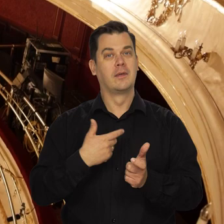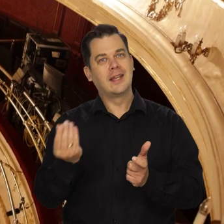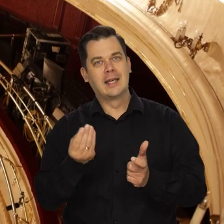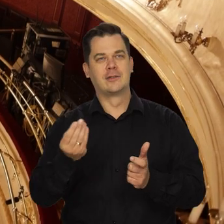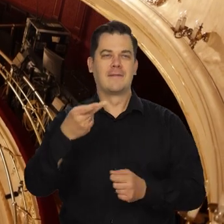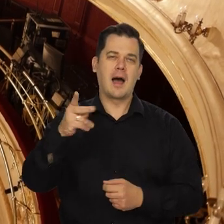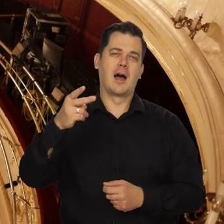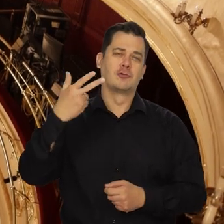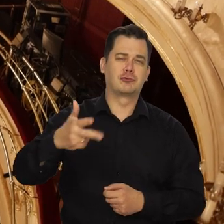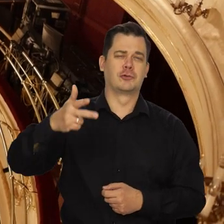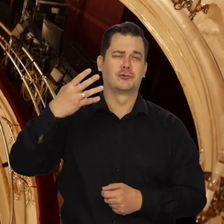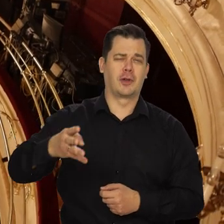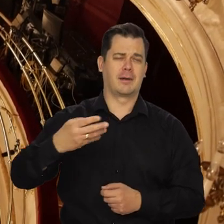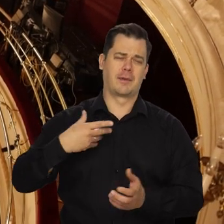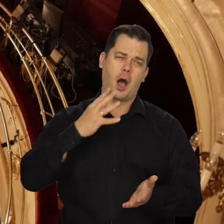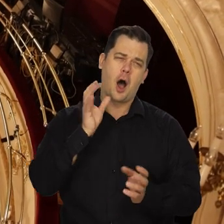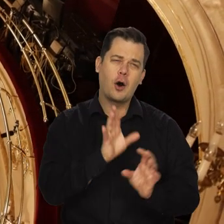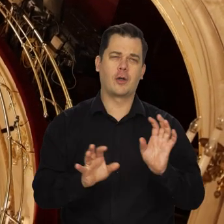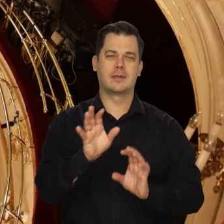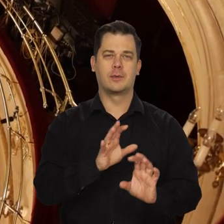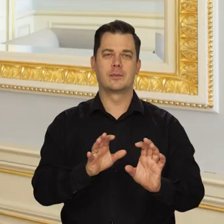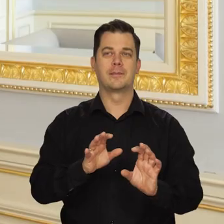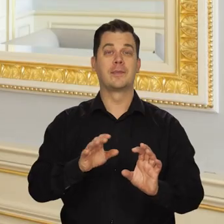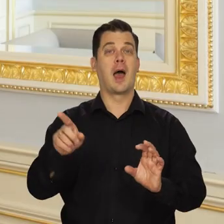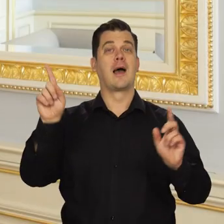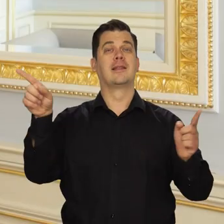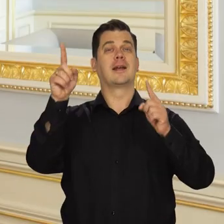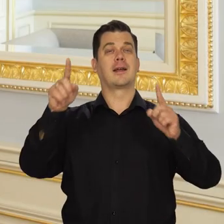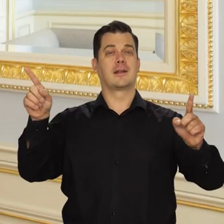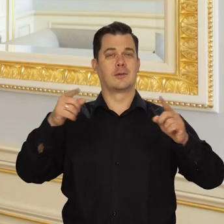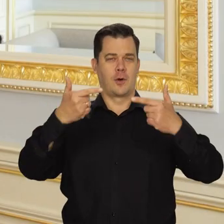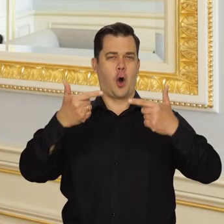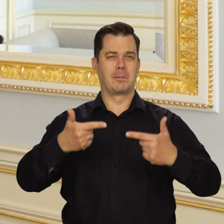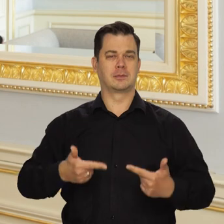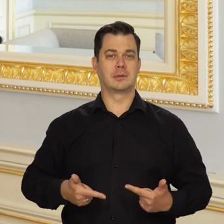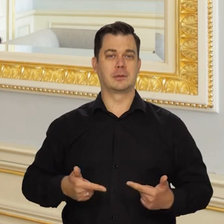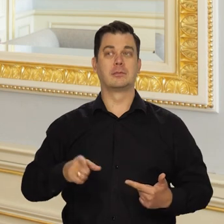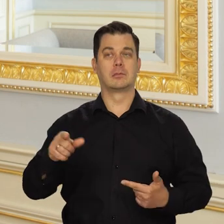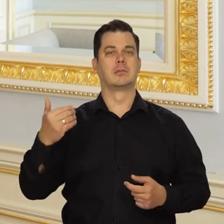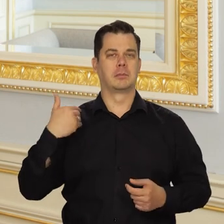i chciała je jeszcze raz i jeszcze raz oglądać. Z dyrygentów i słynnych kompozytorów,